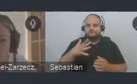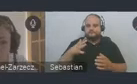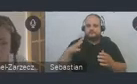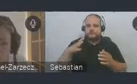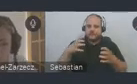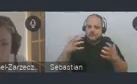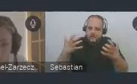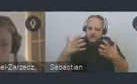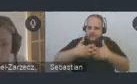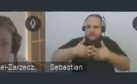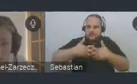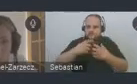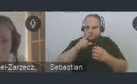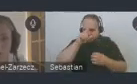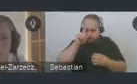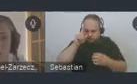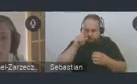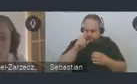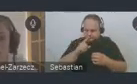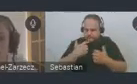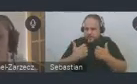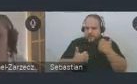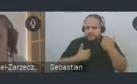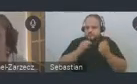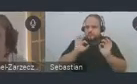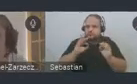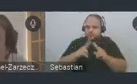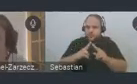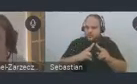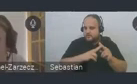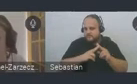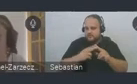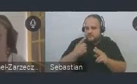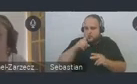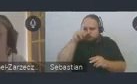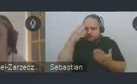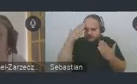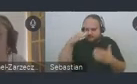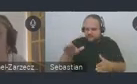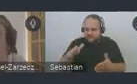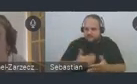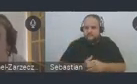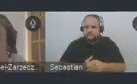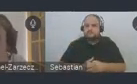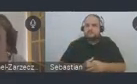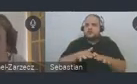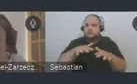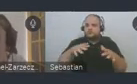Jak przychodzimy z obawami, ograniczeniami do ludzi, których nie znamy, no to mnóstwo osób się wstydzi.